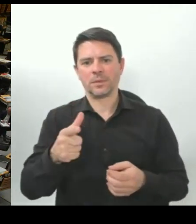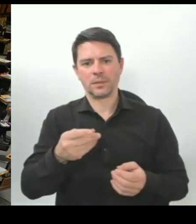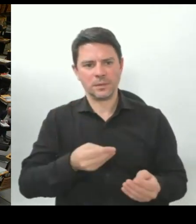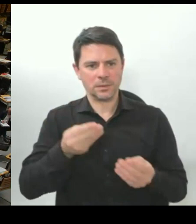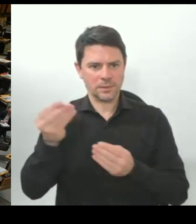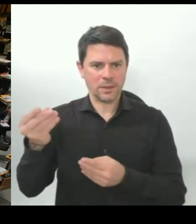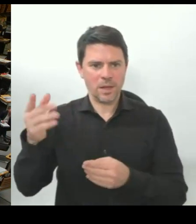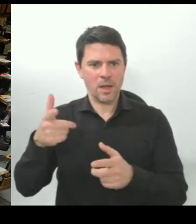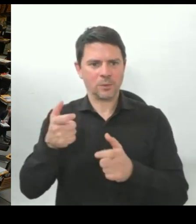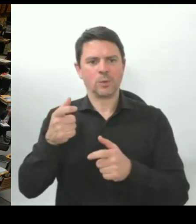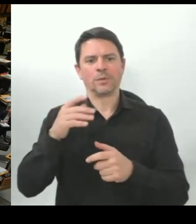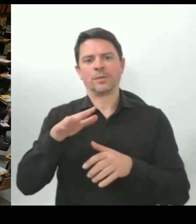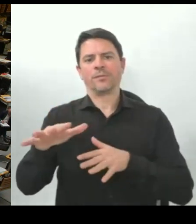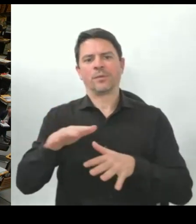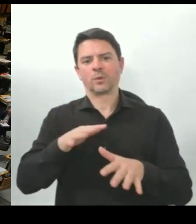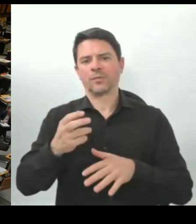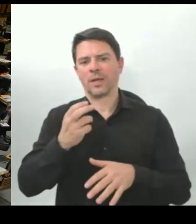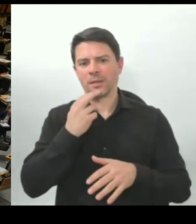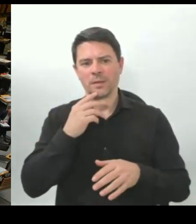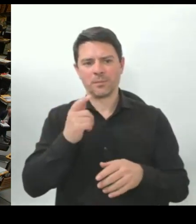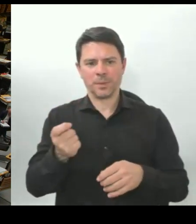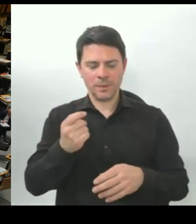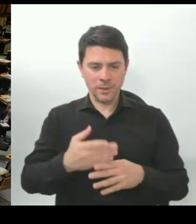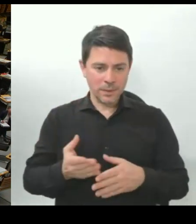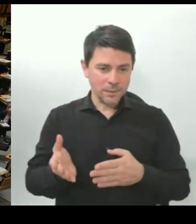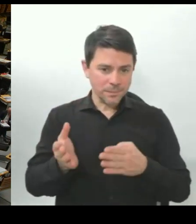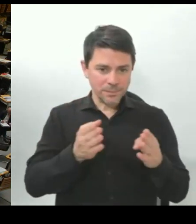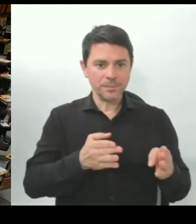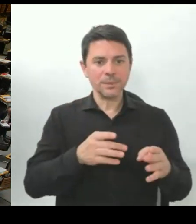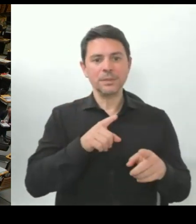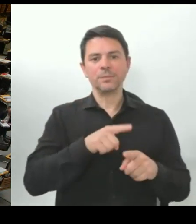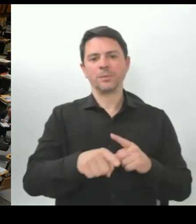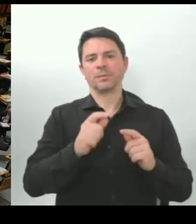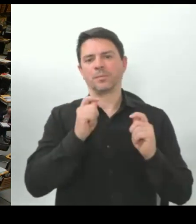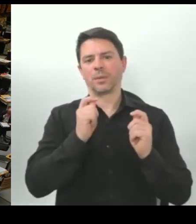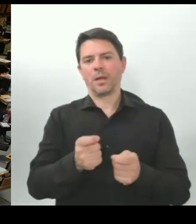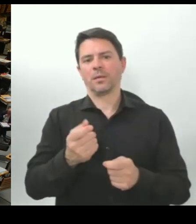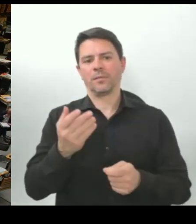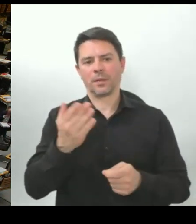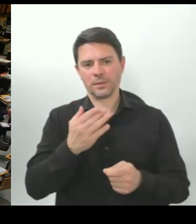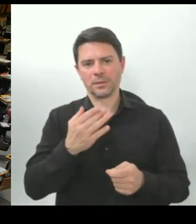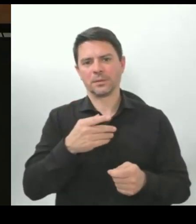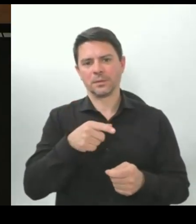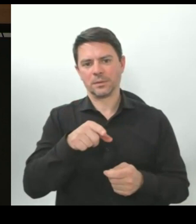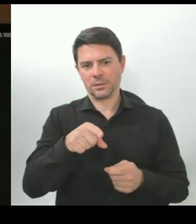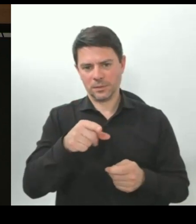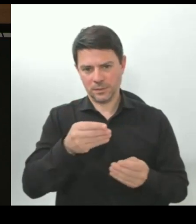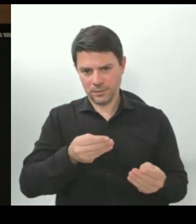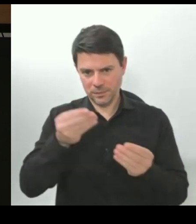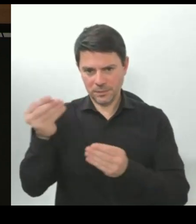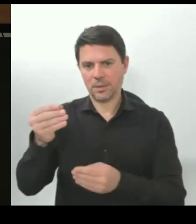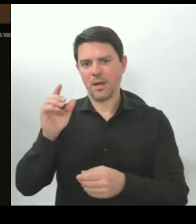Vielen Dank, Frau Präsidentin, sehr geehrte Damen und Herren! Dieses Thema liegt mir sehr am Herzen, denn ich fühlte mich